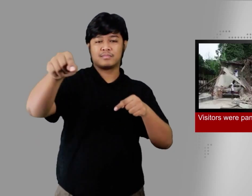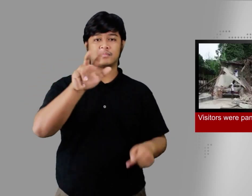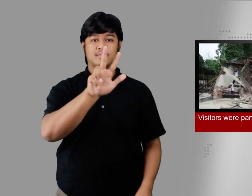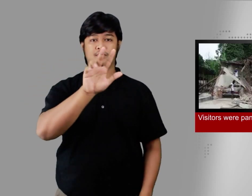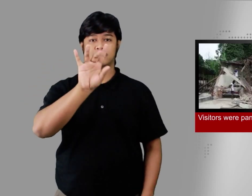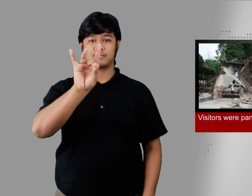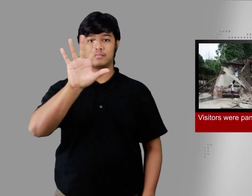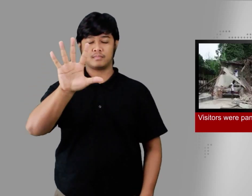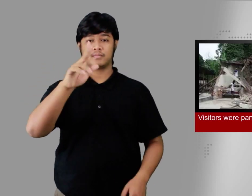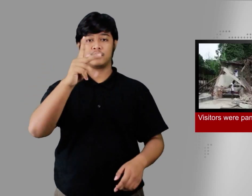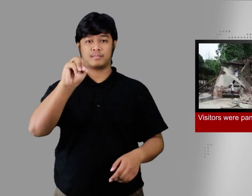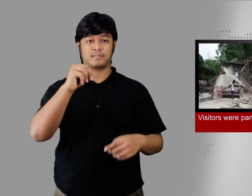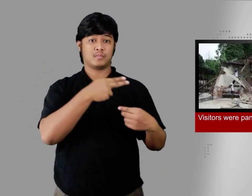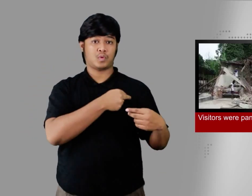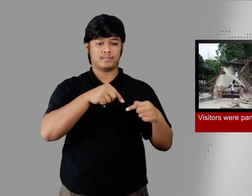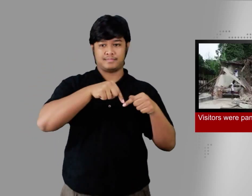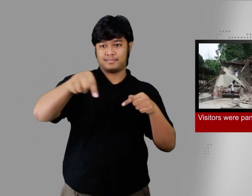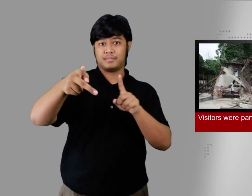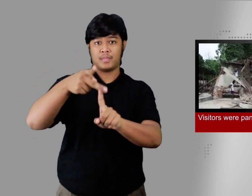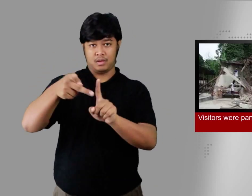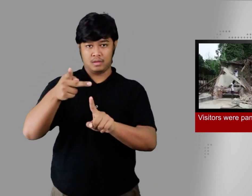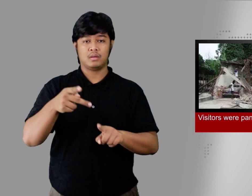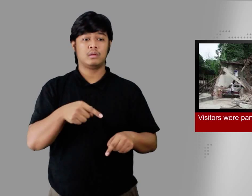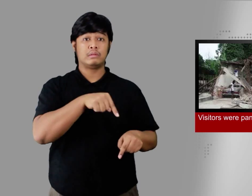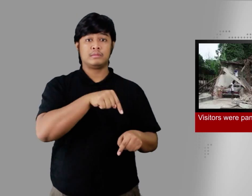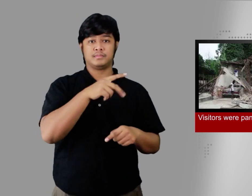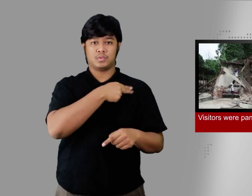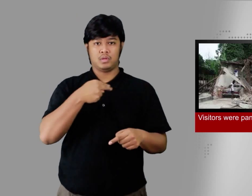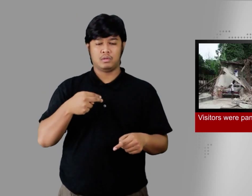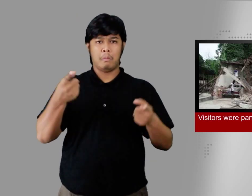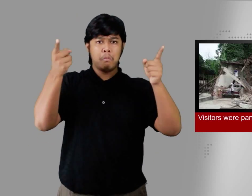Puncanya adalah gempa bumi yang berlaku kira-kira 385 KM dari Indonesia.